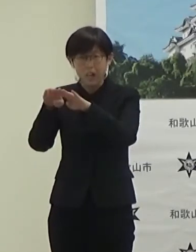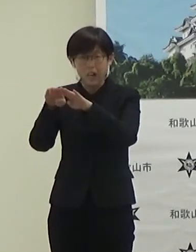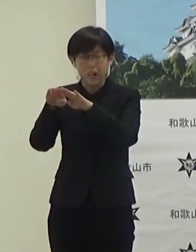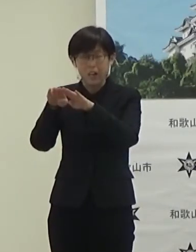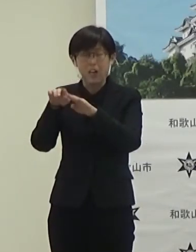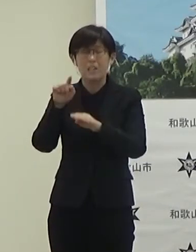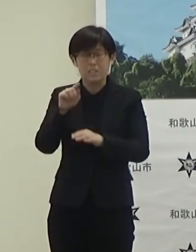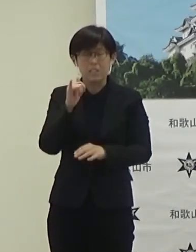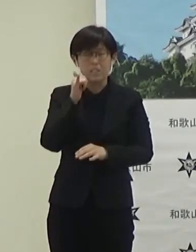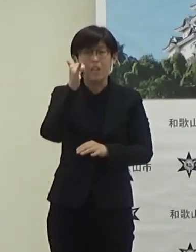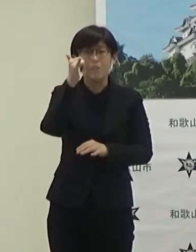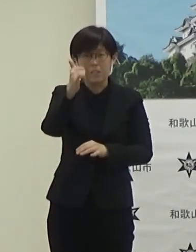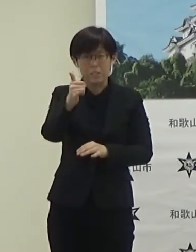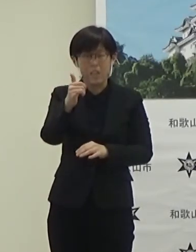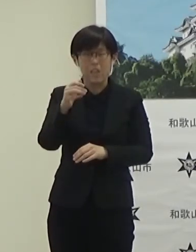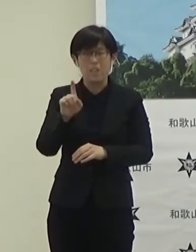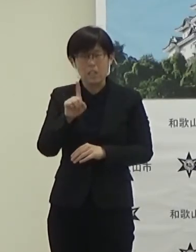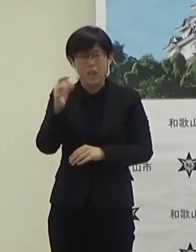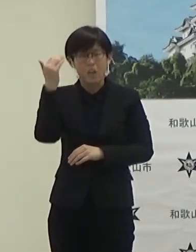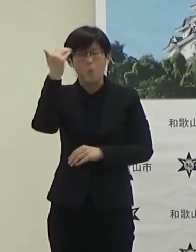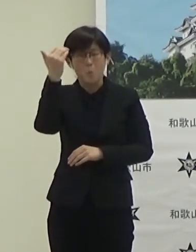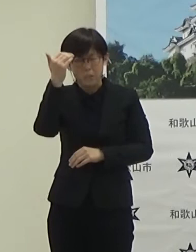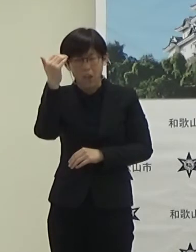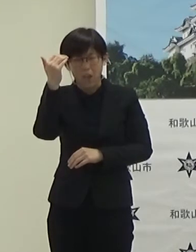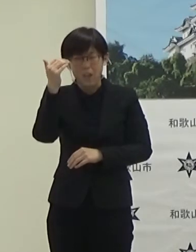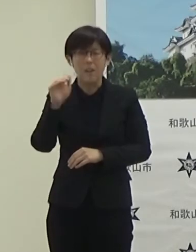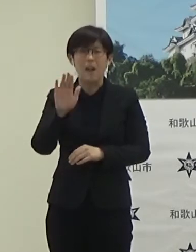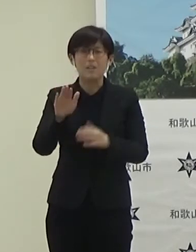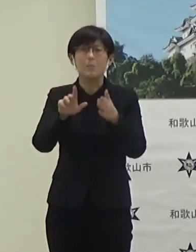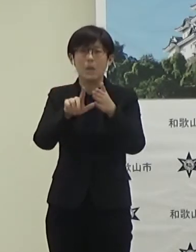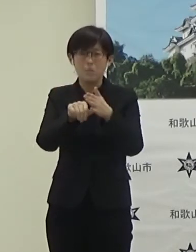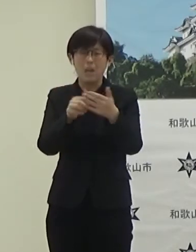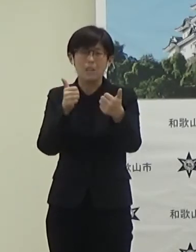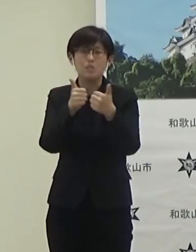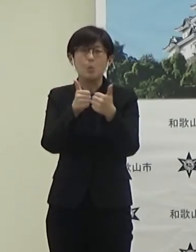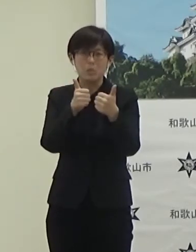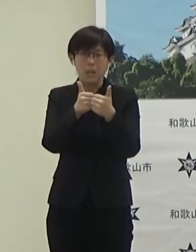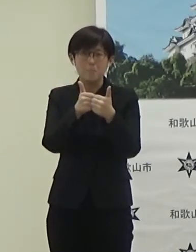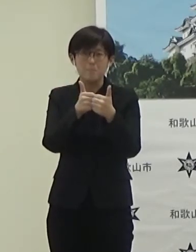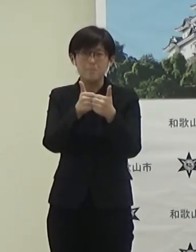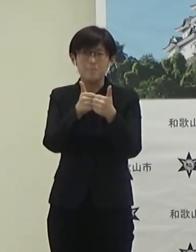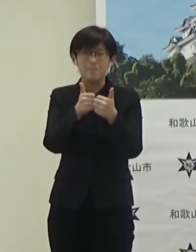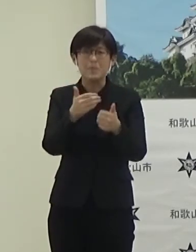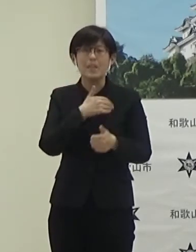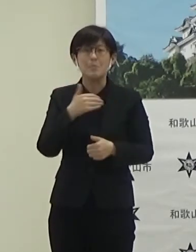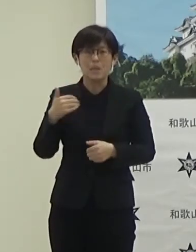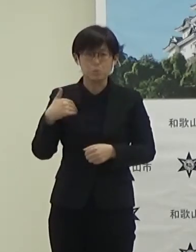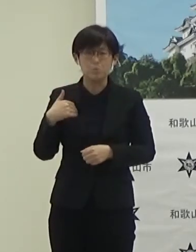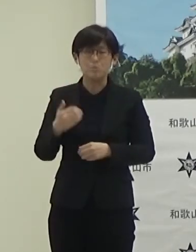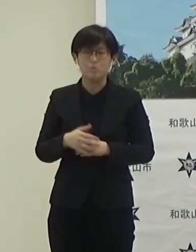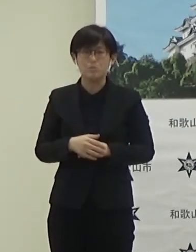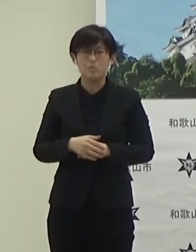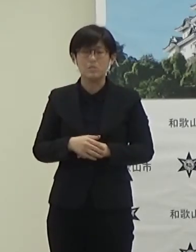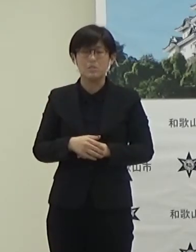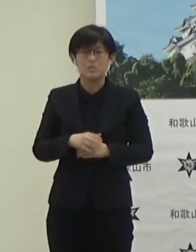困ったことがあれば対応も相談も させていただきますので、まさに明日から